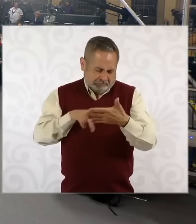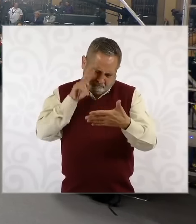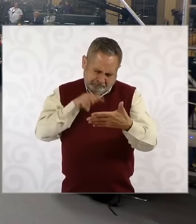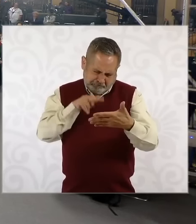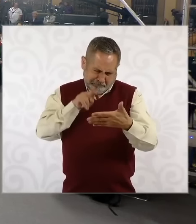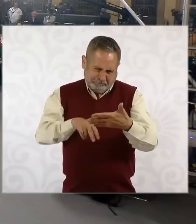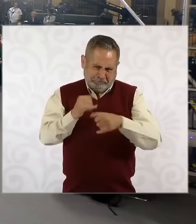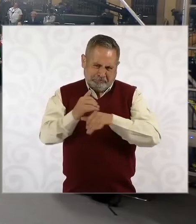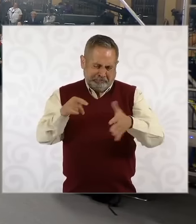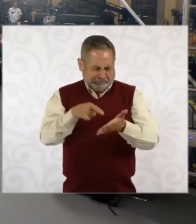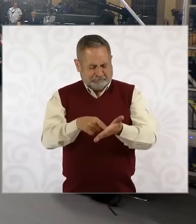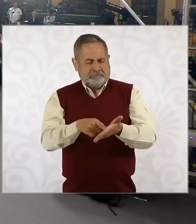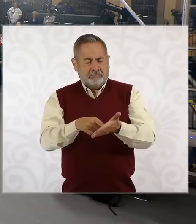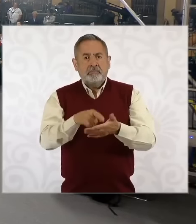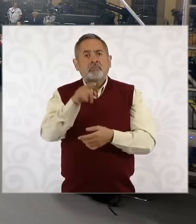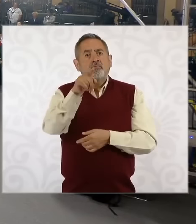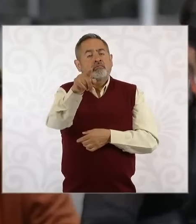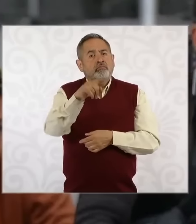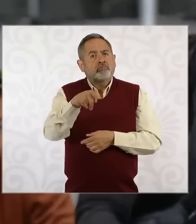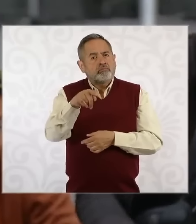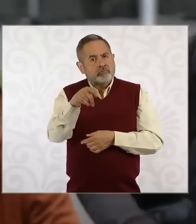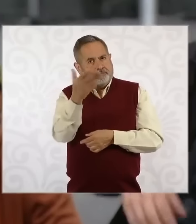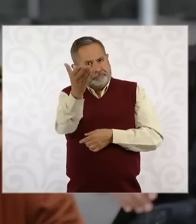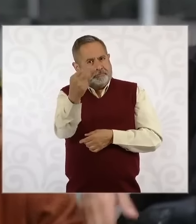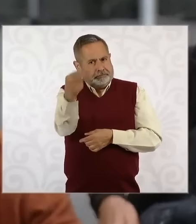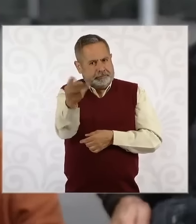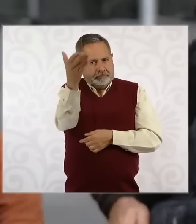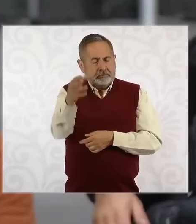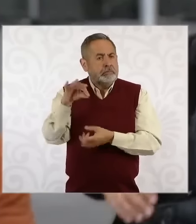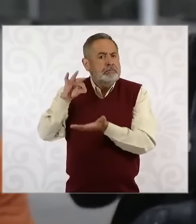pues que usted ha ido a la alza en la aprobación por parte de la población. eh ahorita ha llegado